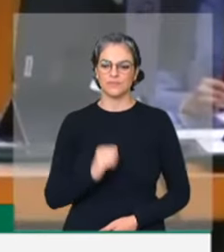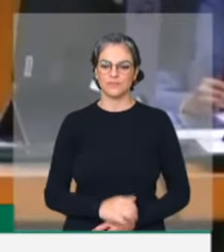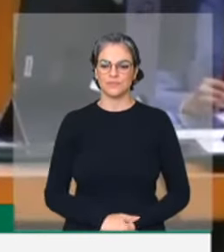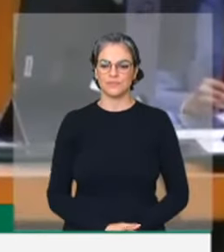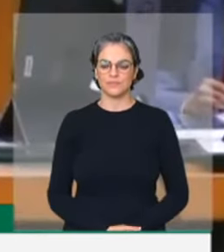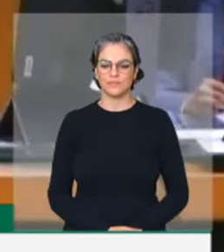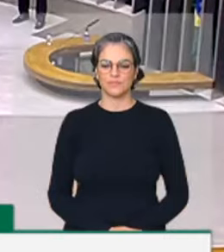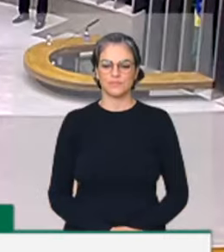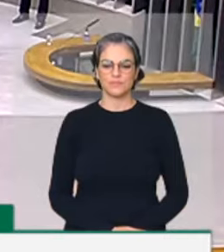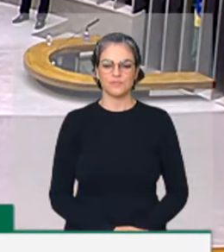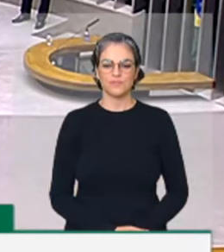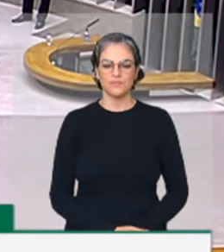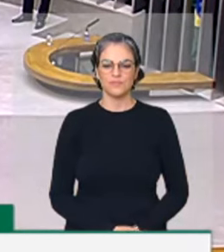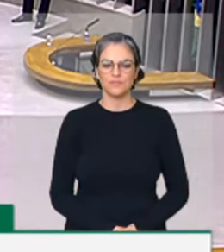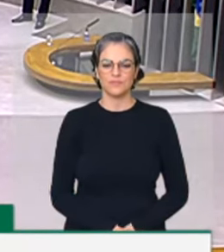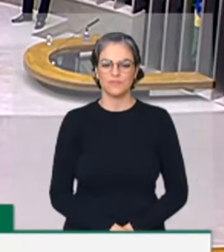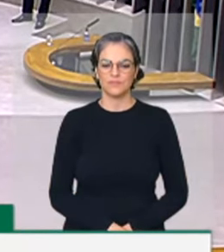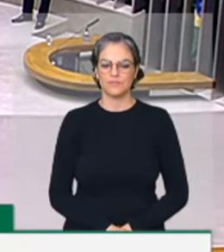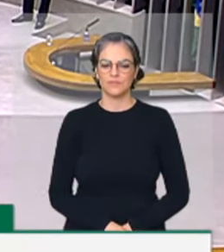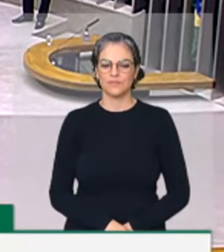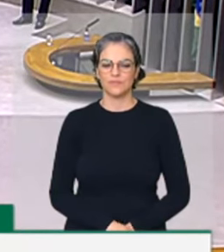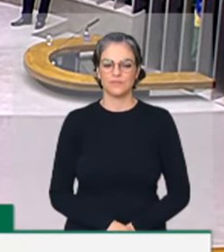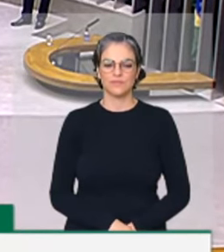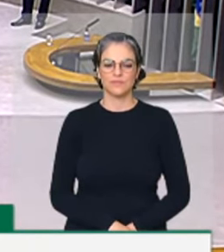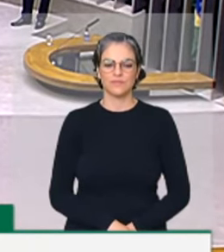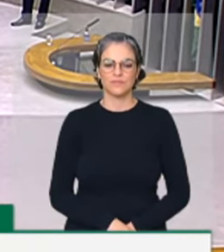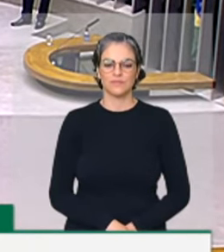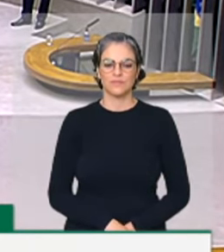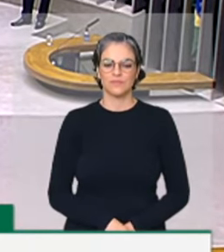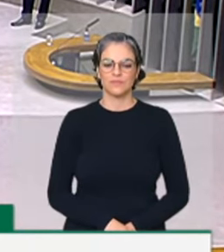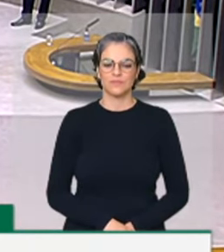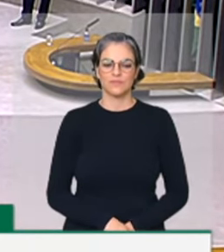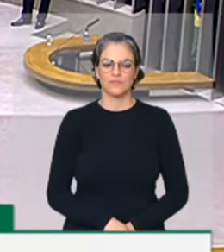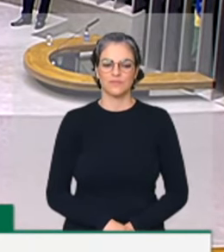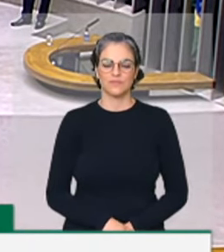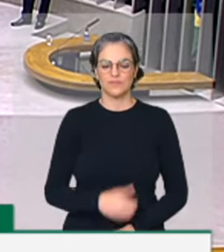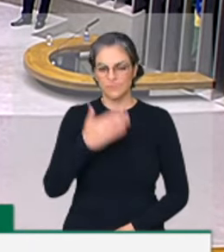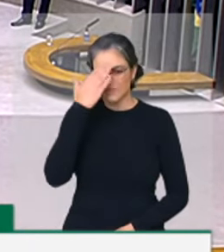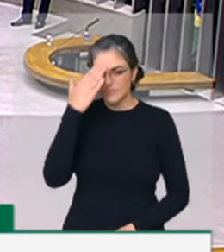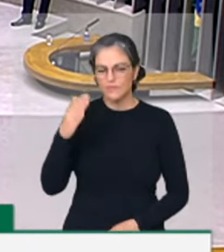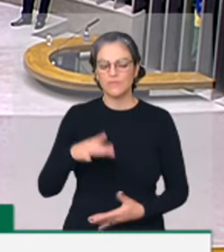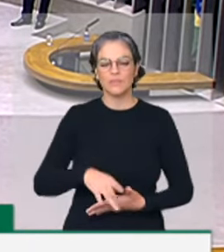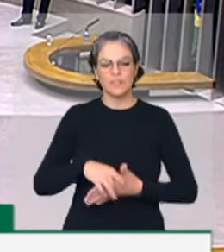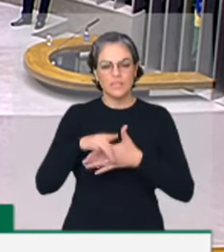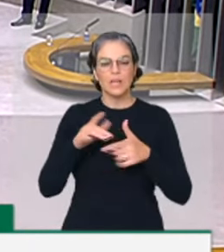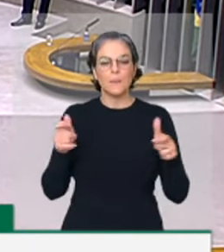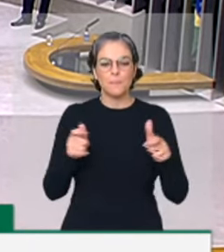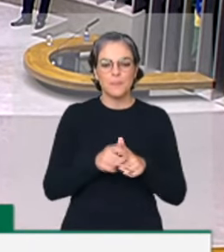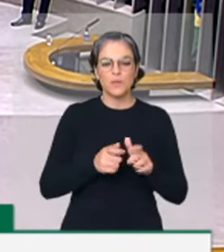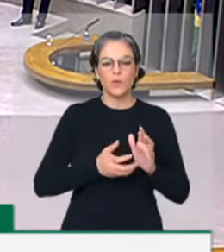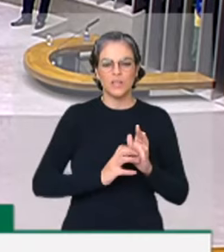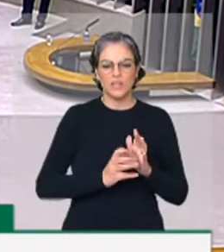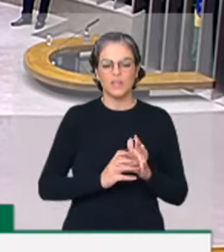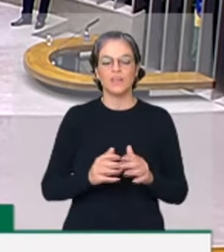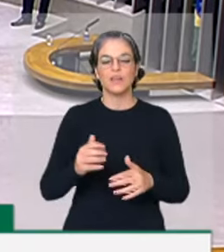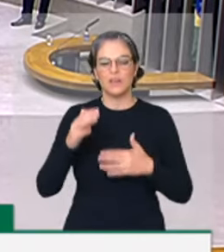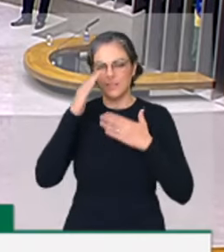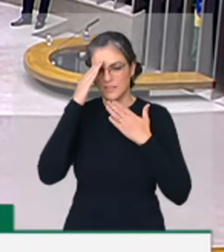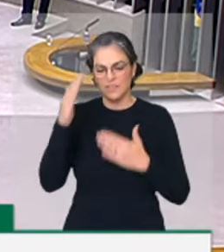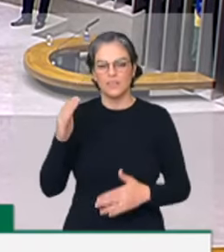AGRADECER A LIDERANÇA... DA MINORIA NESTA CASA AGRADECER A DEPUTADA.... ALICE PORTUGAL, A GENEROSIDADE... AO